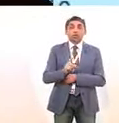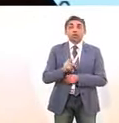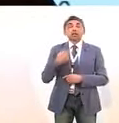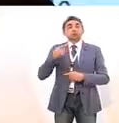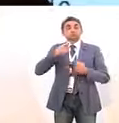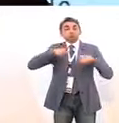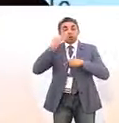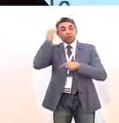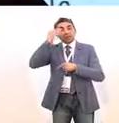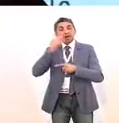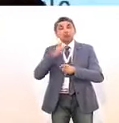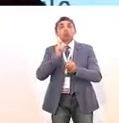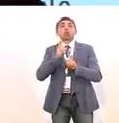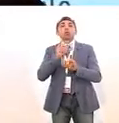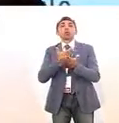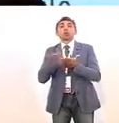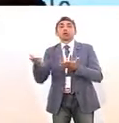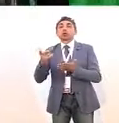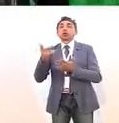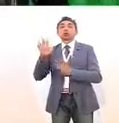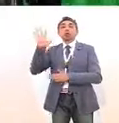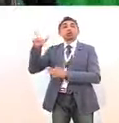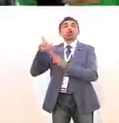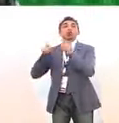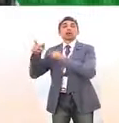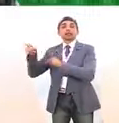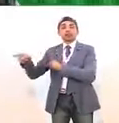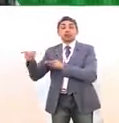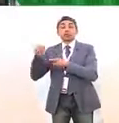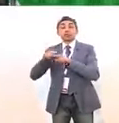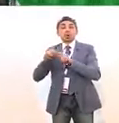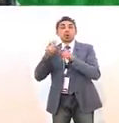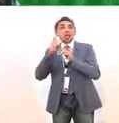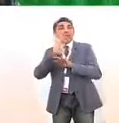sia un populismo pericoloso, quello dei Cinque Stelle, e un estremismo populista, quello